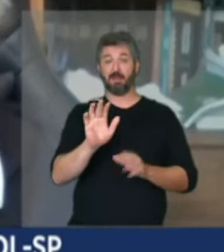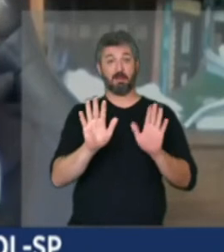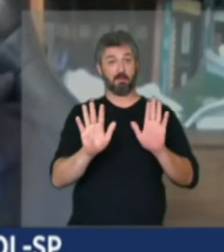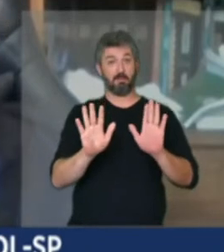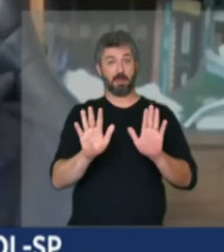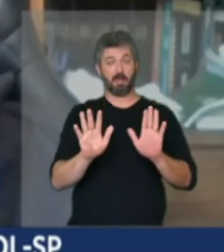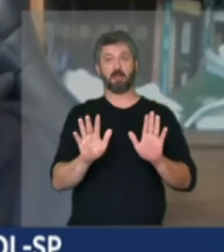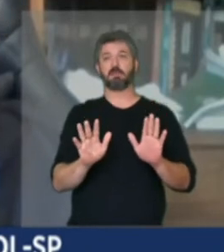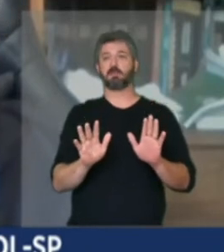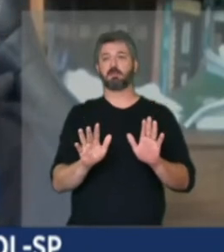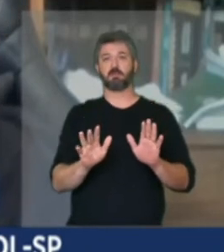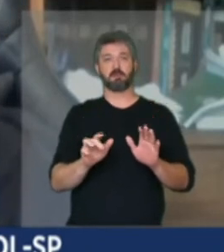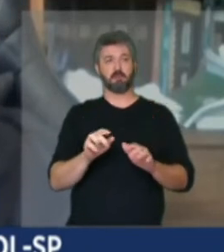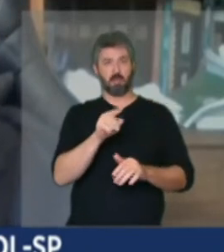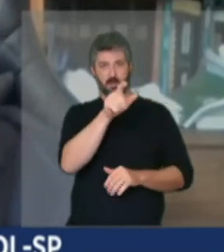NÃO PODE PRESIDIR O BRASIL. E O PRESIDENTE DA CÂMARA, O